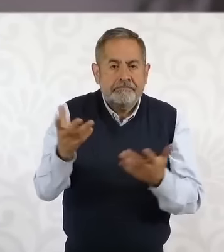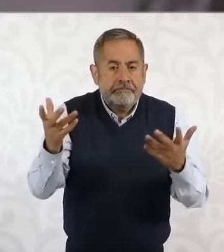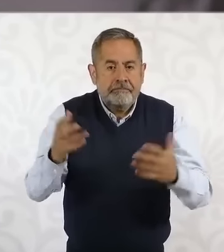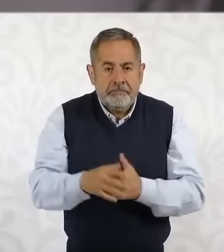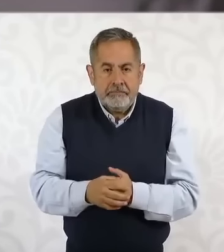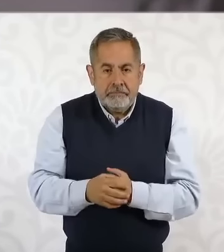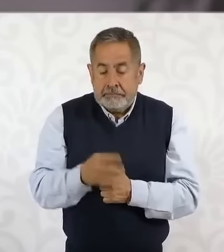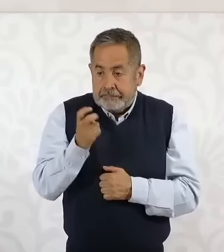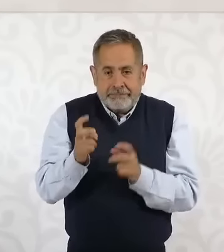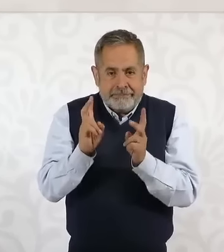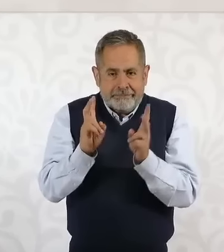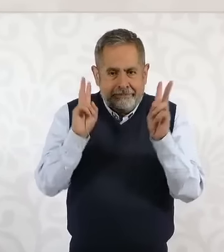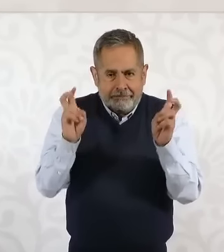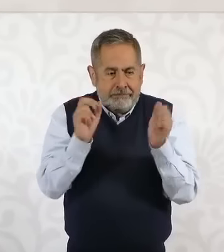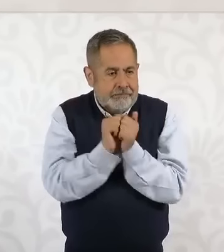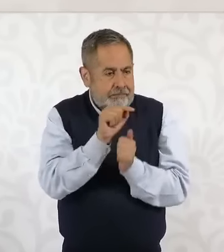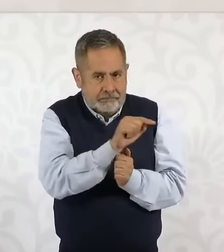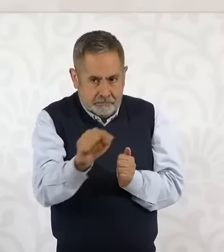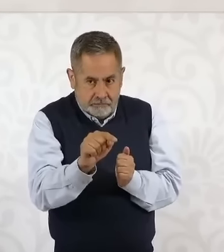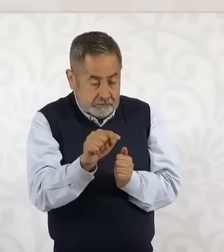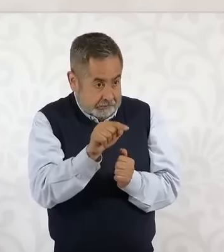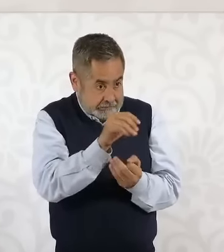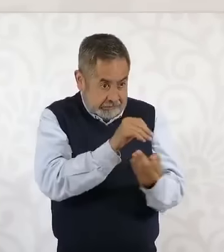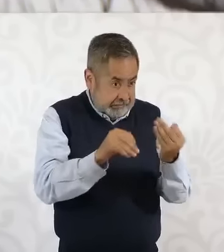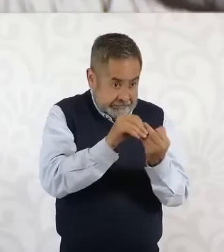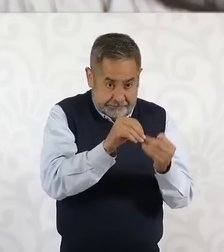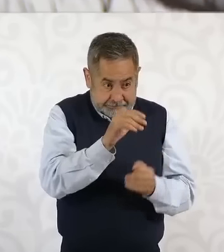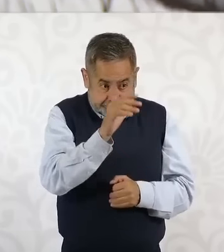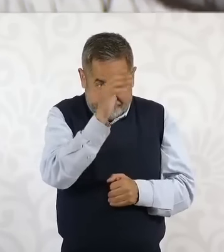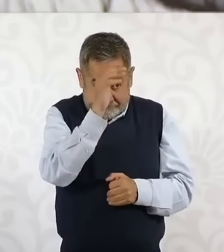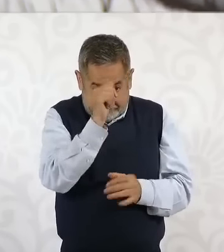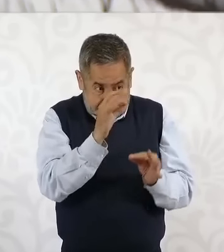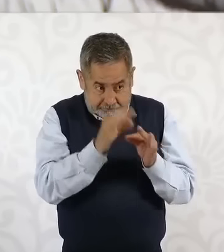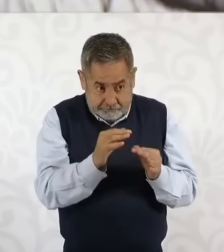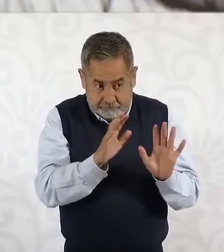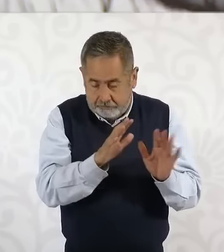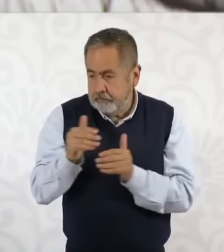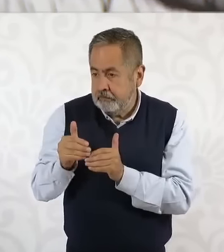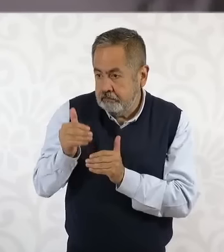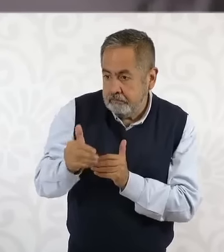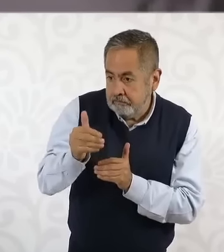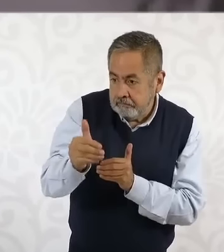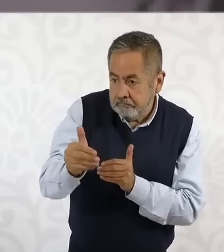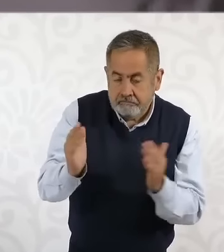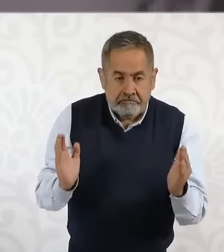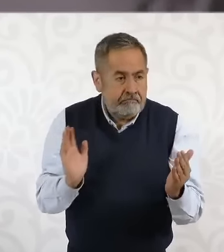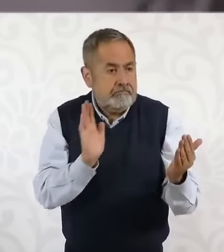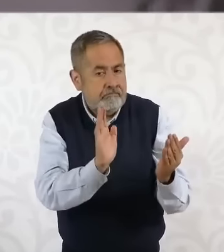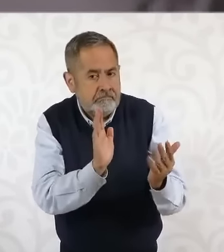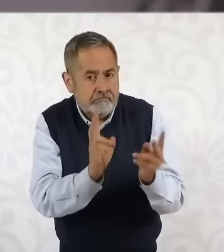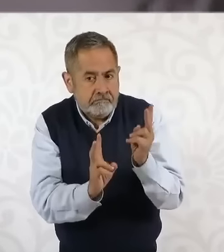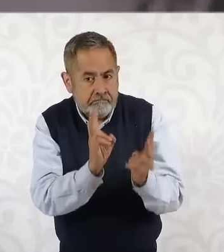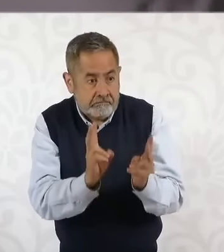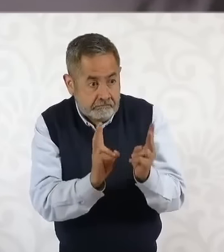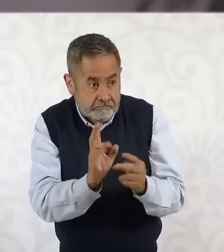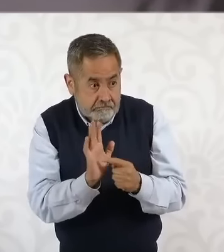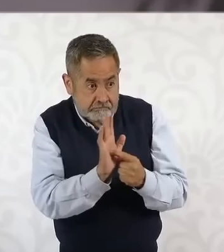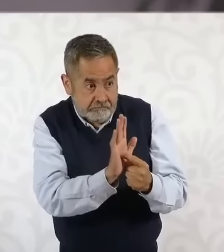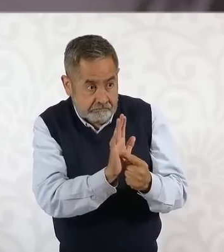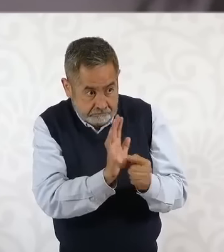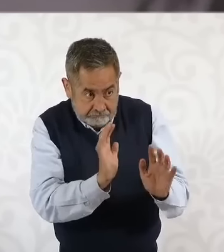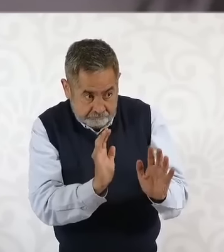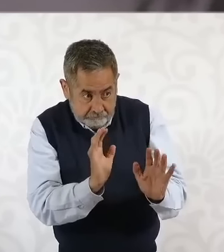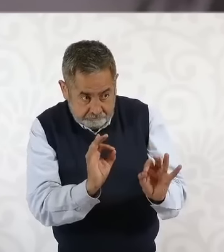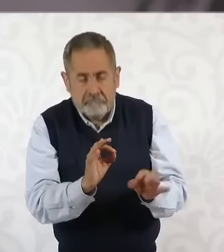estos temas los vemos con ellos. ya que haya una eh un avance, podemos eh informarlo,